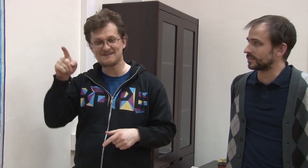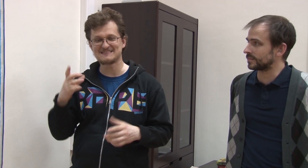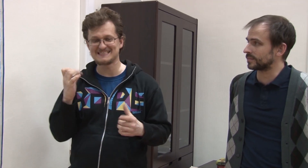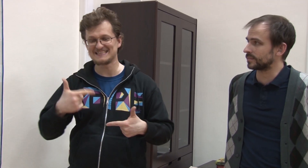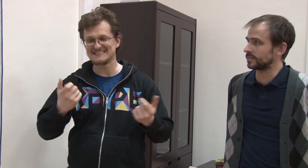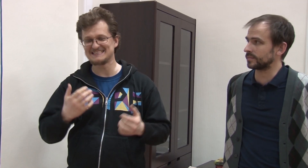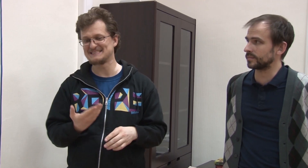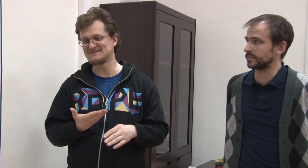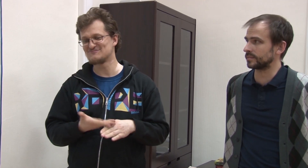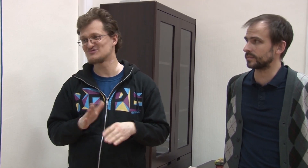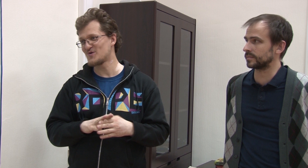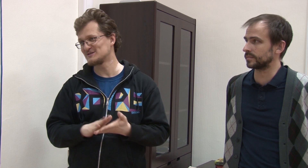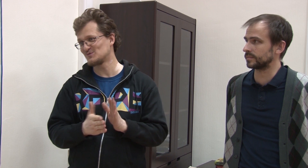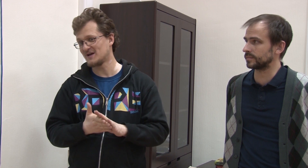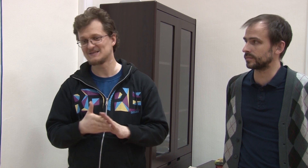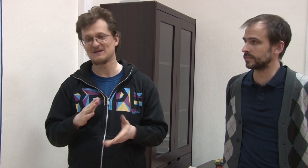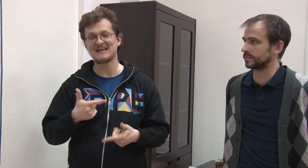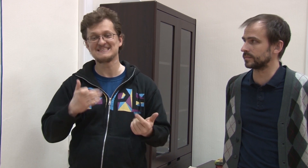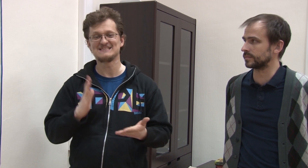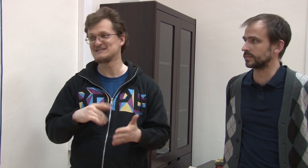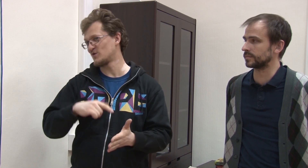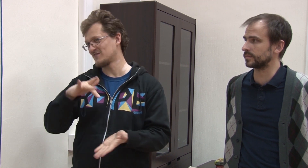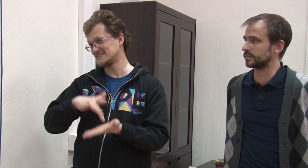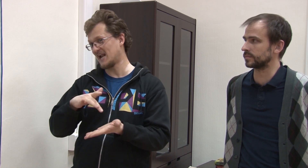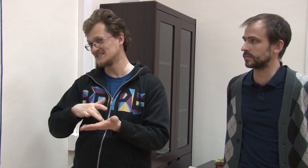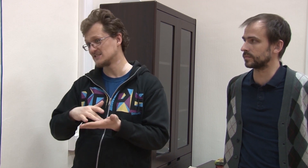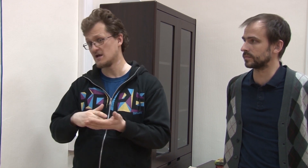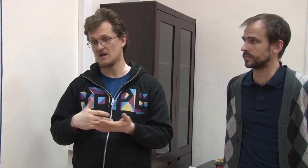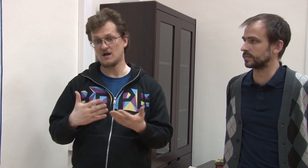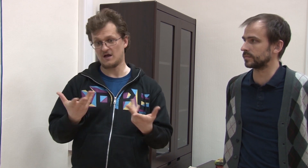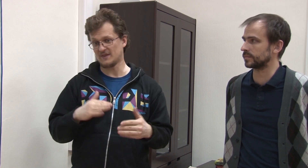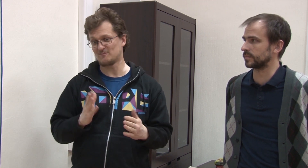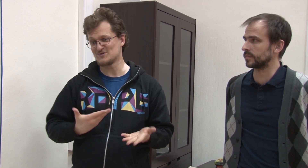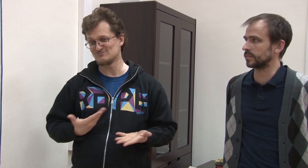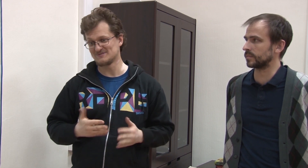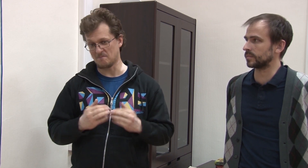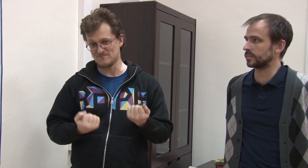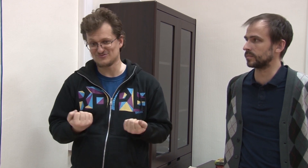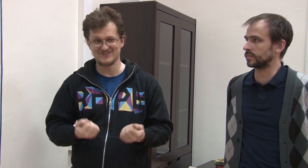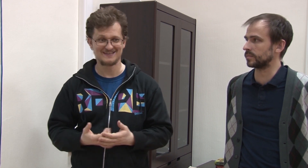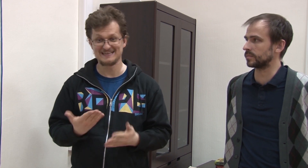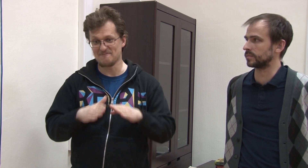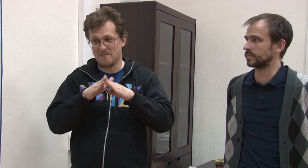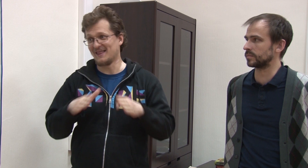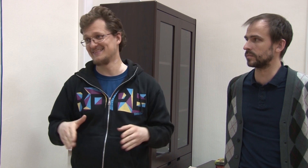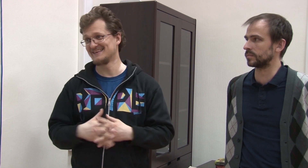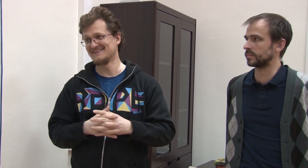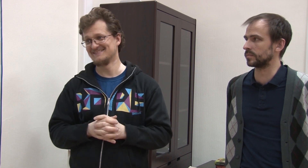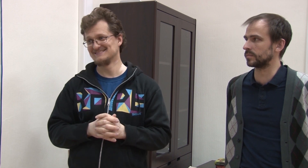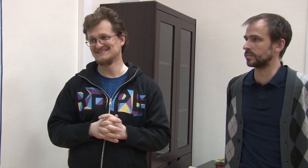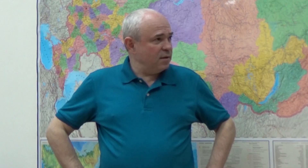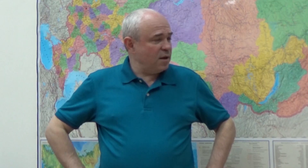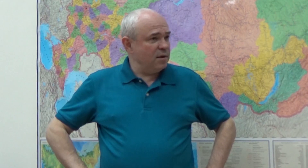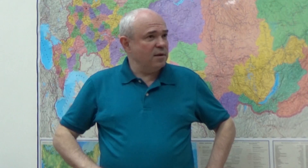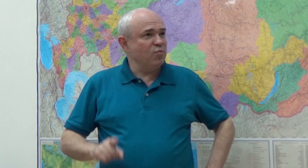Ну мы знаем, что с гостиницами ситуация тяжёлая. Гостиницы есть только в столице. А так будем жить в машине. Или в палатке.